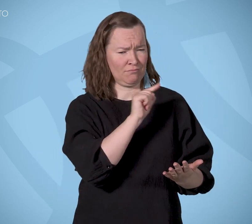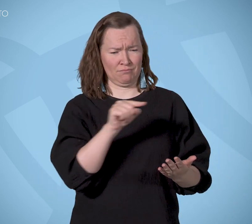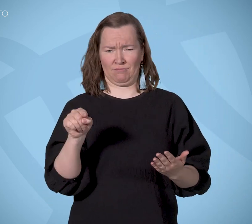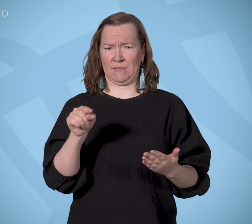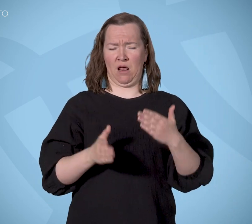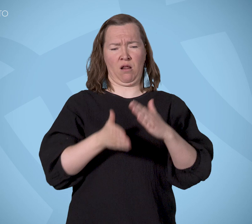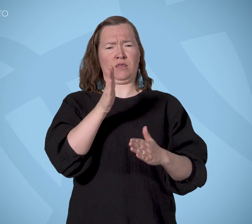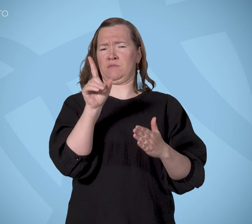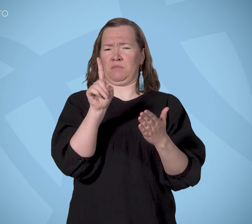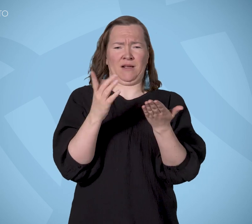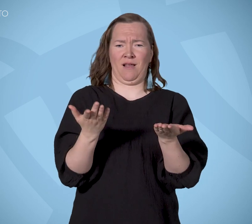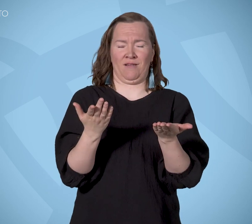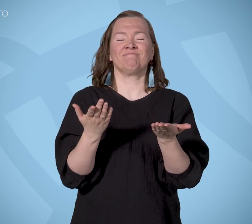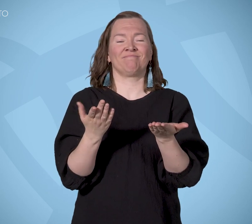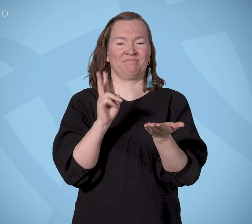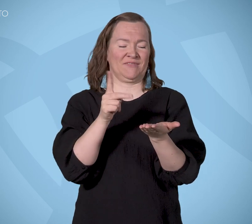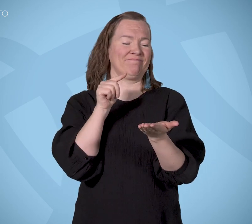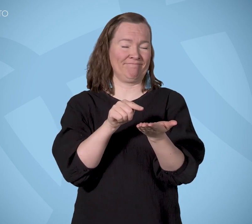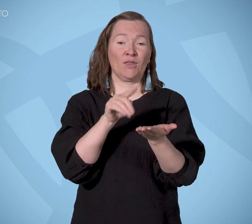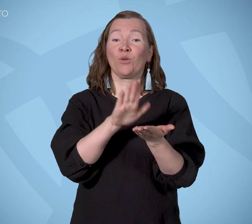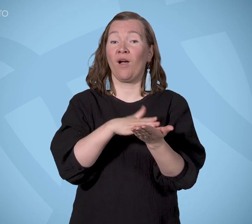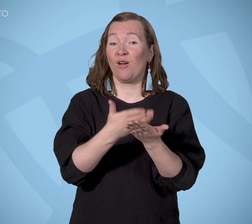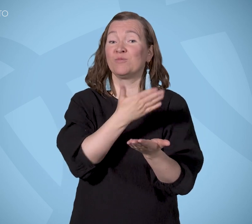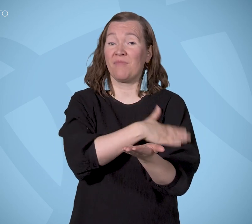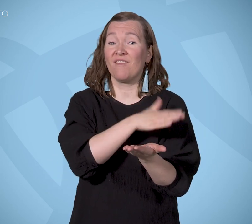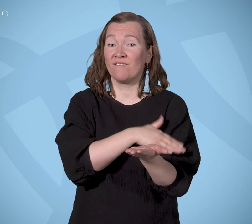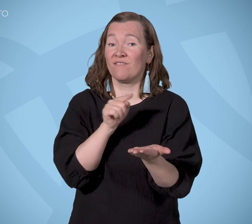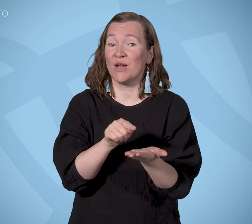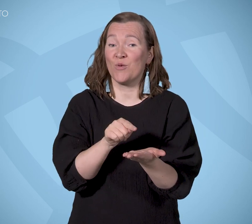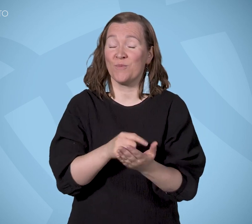Ratkaiseva asia tämän onnistumisessa on tulkkauspalvelu.